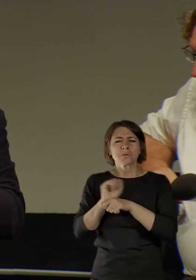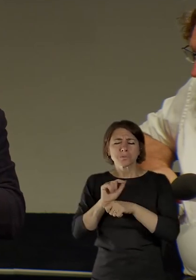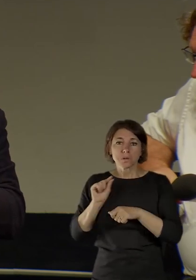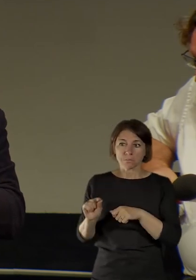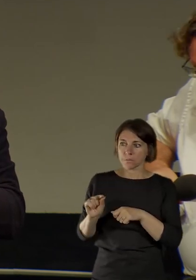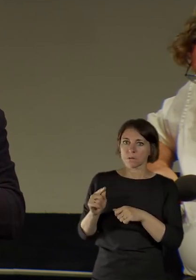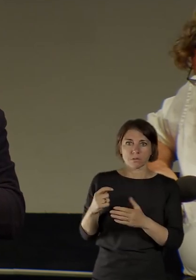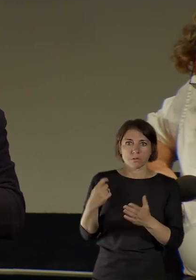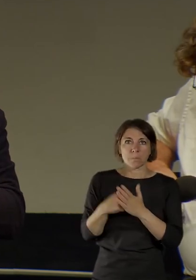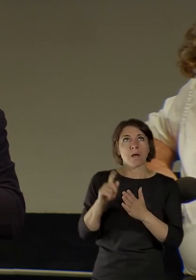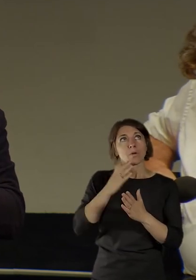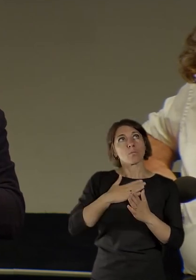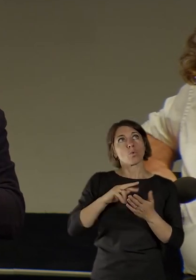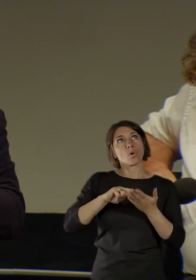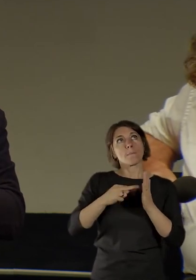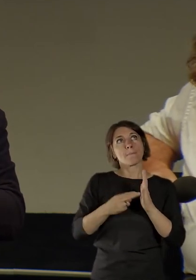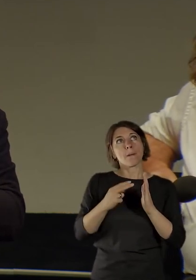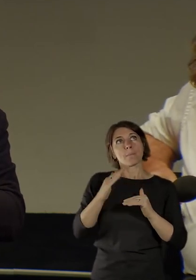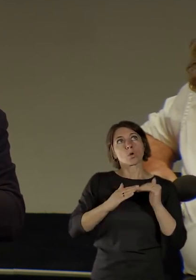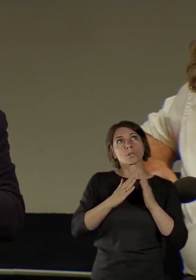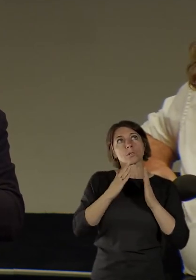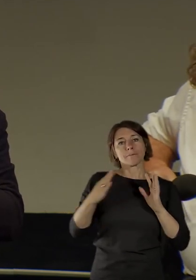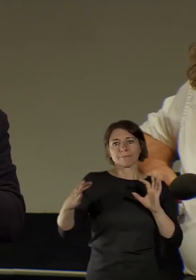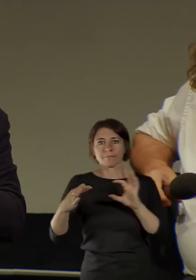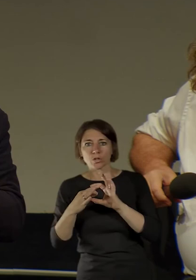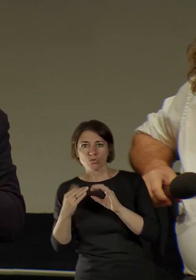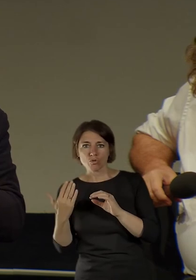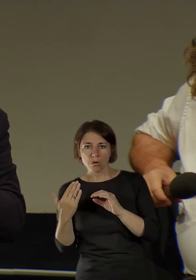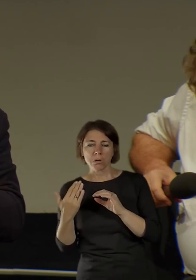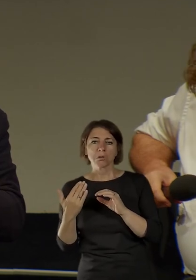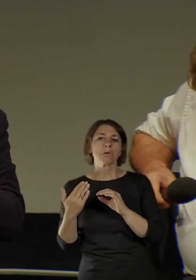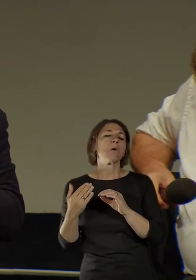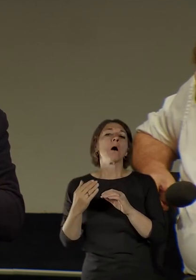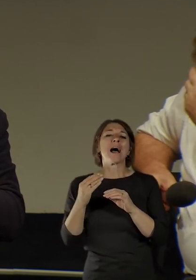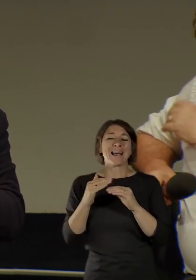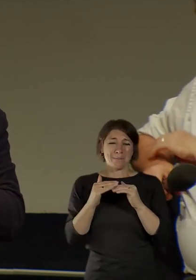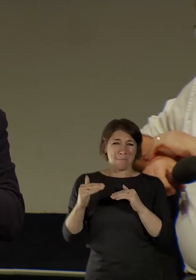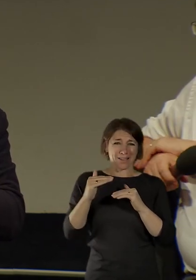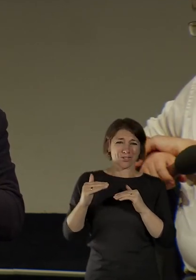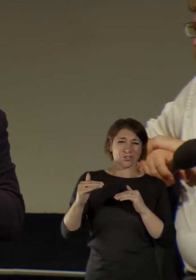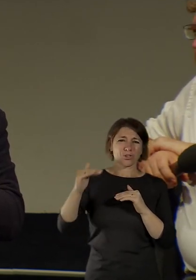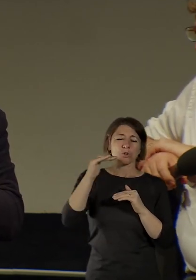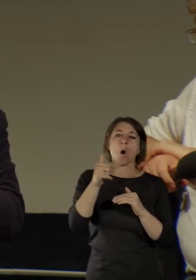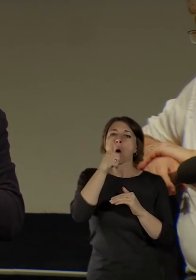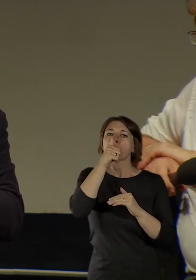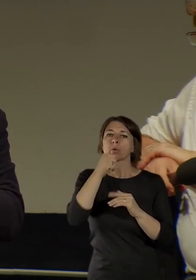A ta výšková regulace je jenom zastropování tohoto už umisťovaného domu maximem.